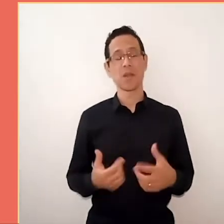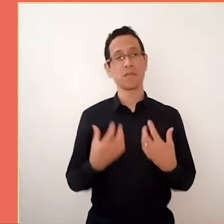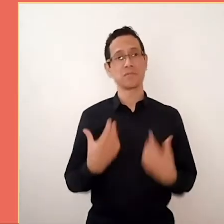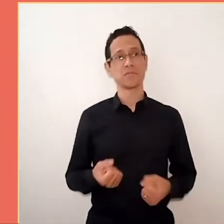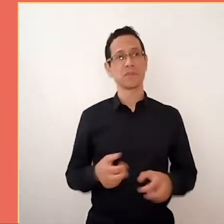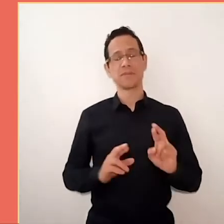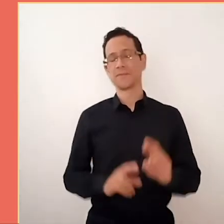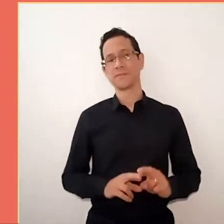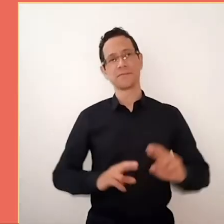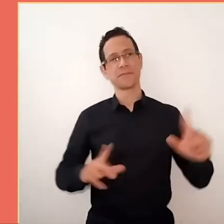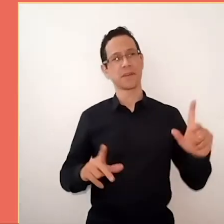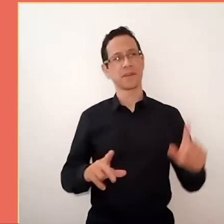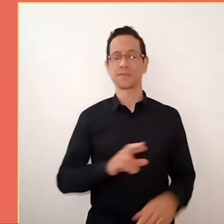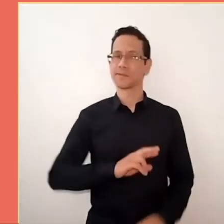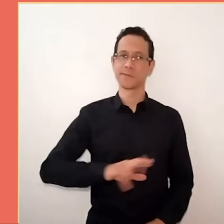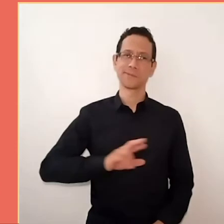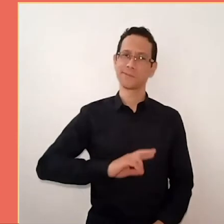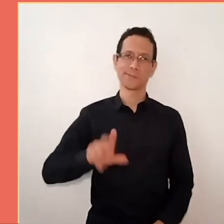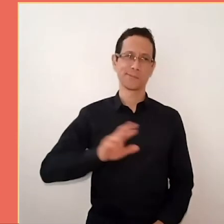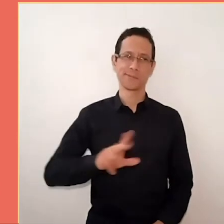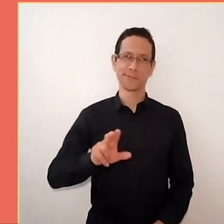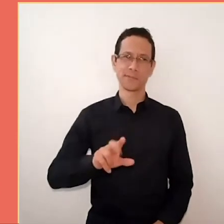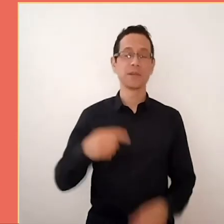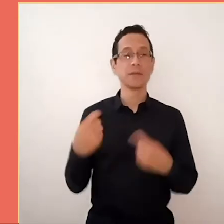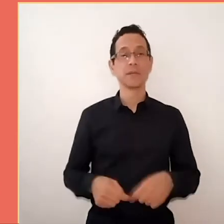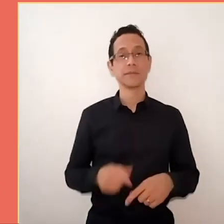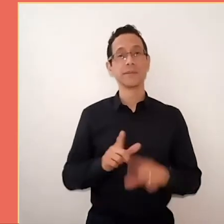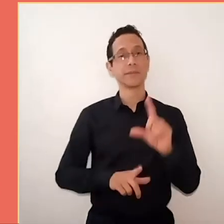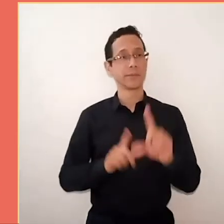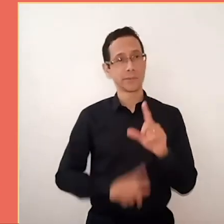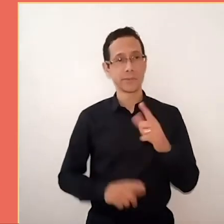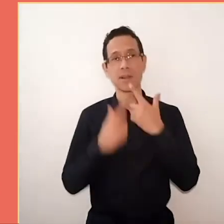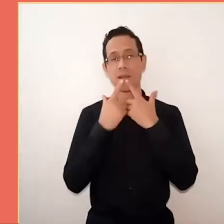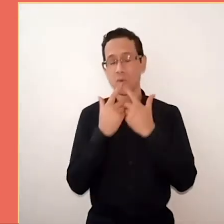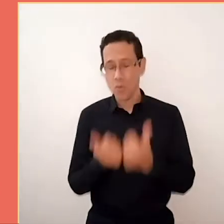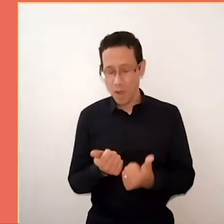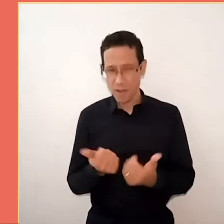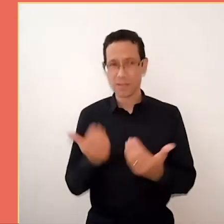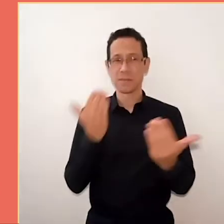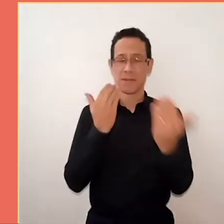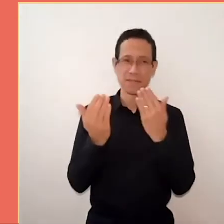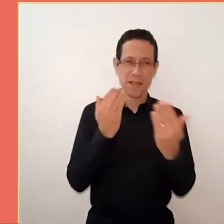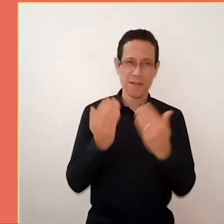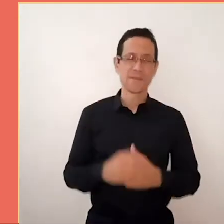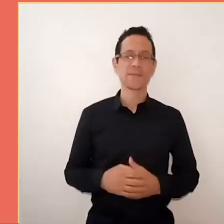é através de literatura, de linguagem, de metáforas. Não inclui arte,